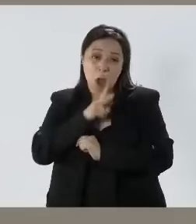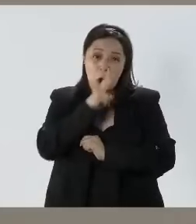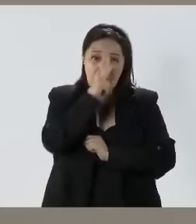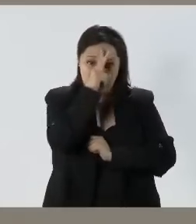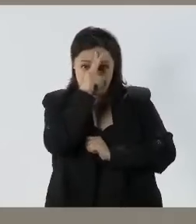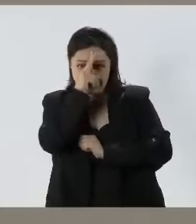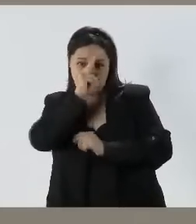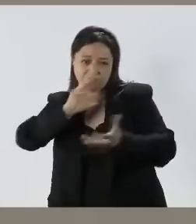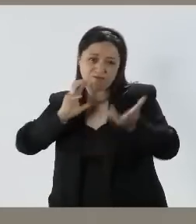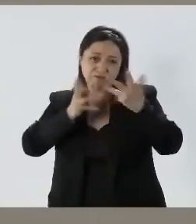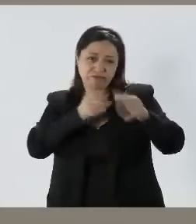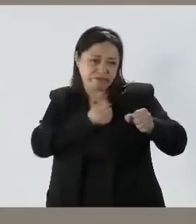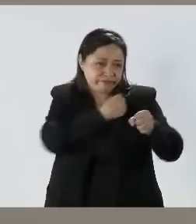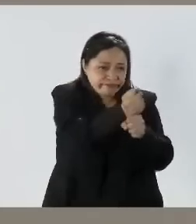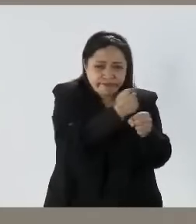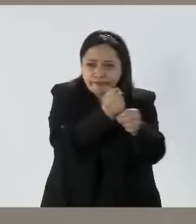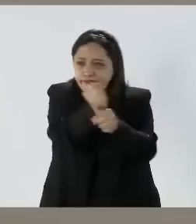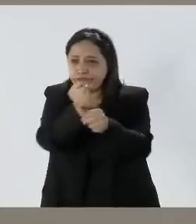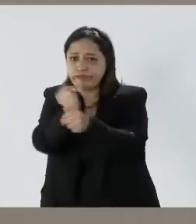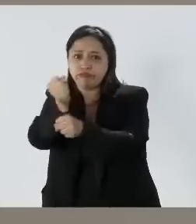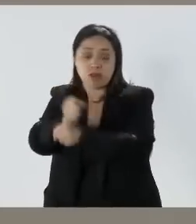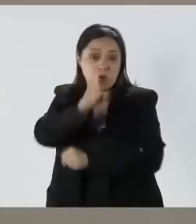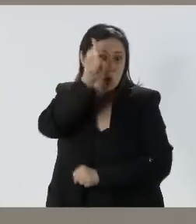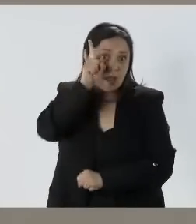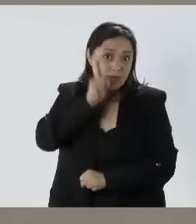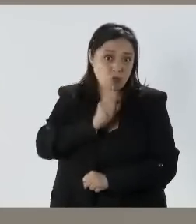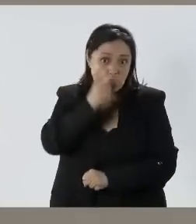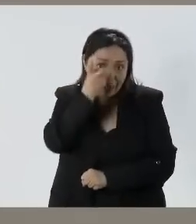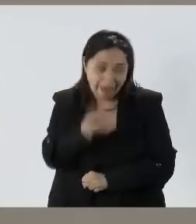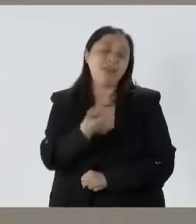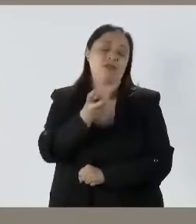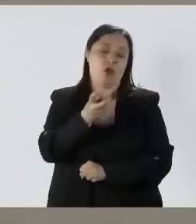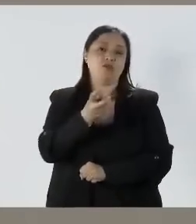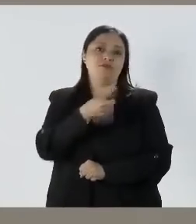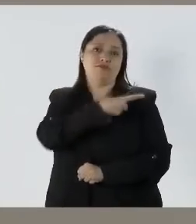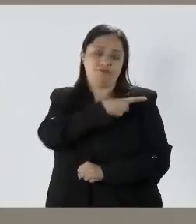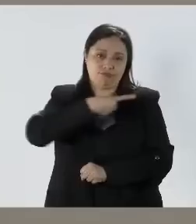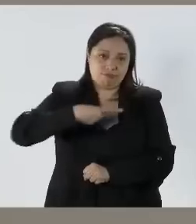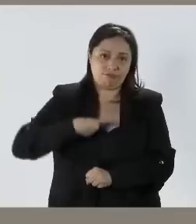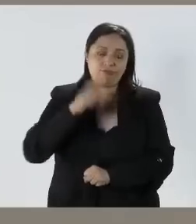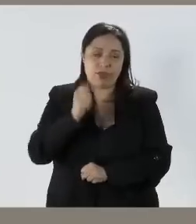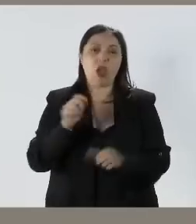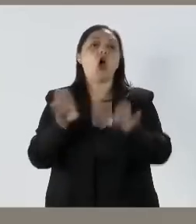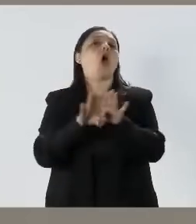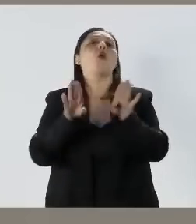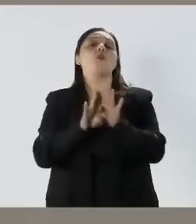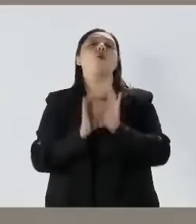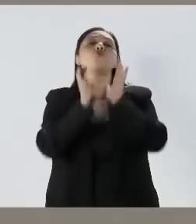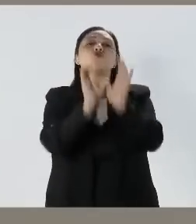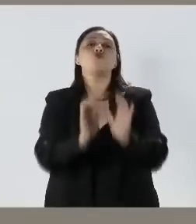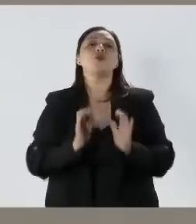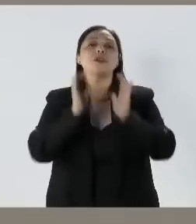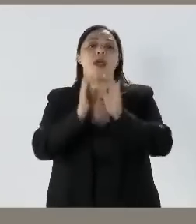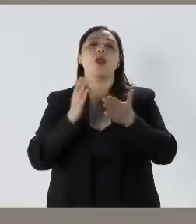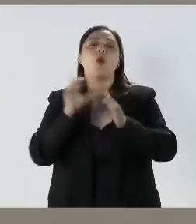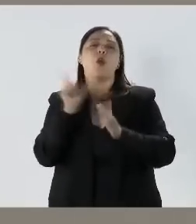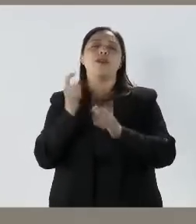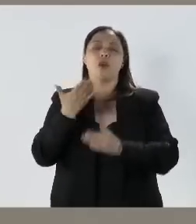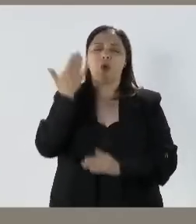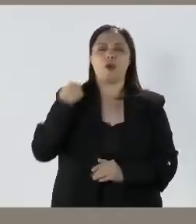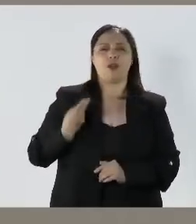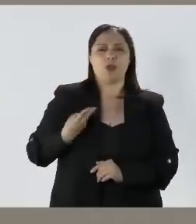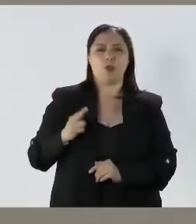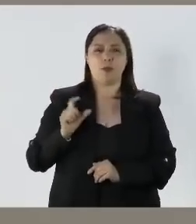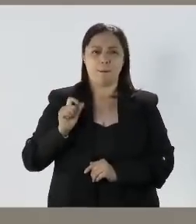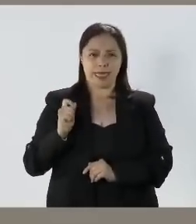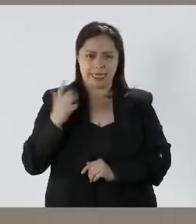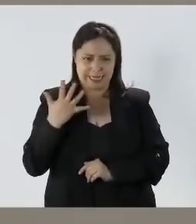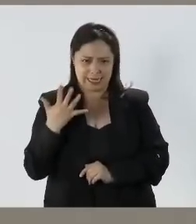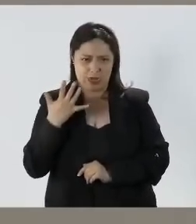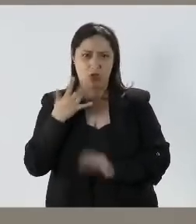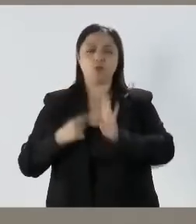mujeres y para cuidar de ellas en el marco del 25 de noviembre presentamos la estrategia nos